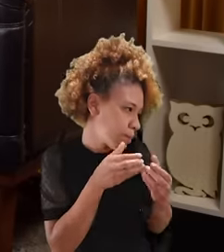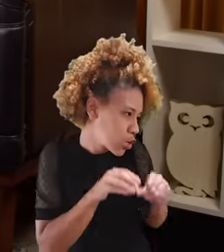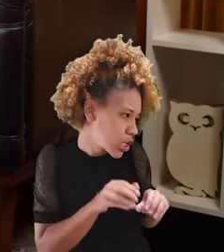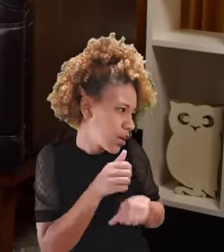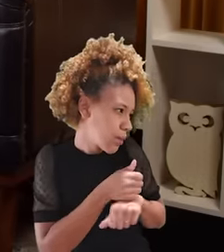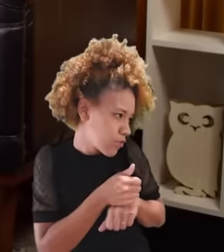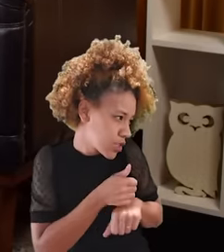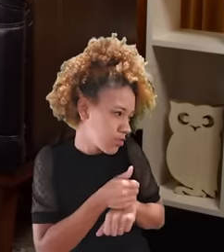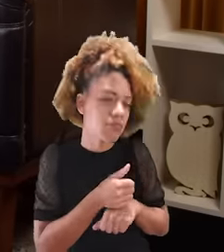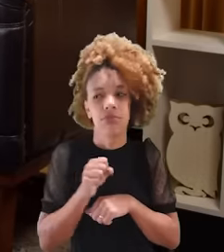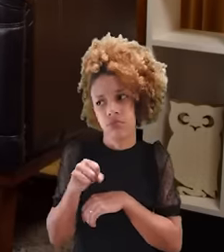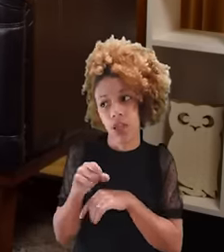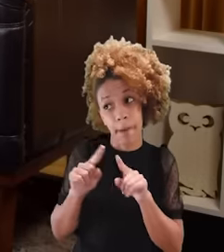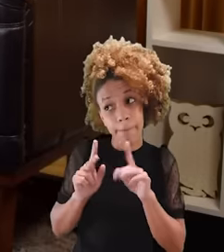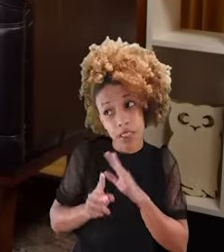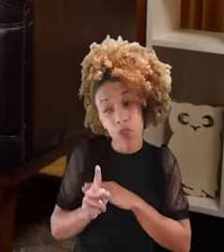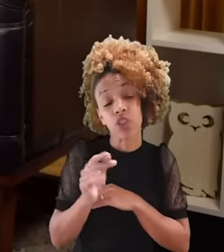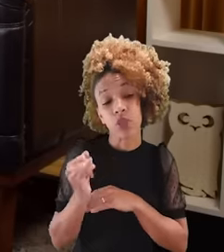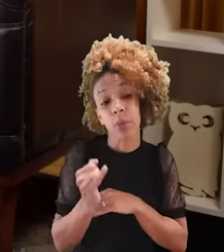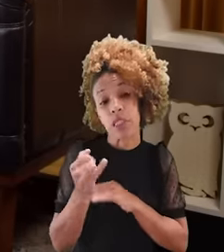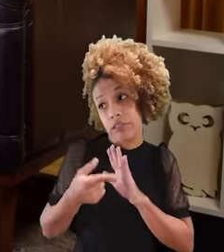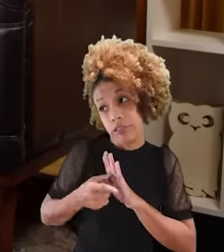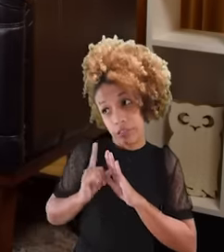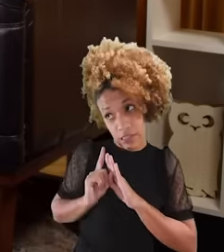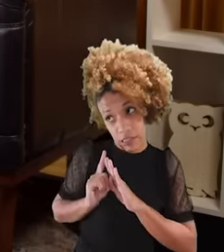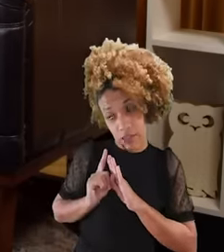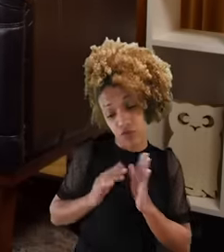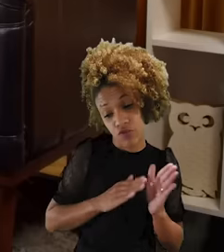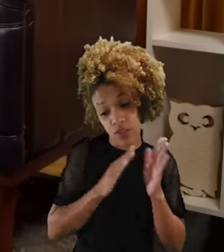profissão tá Mas eu continuo achando importante antes de passar para essa resposta que você tá